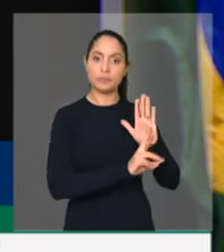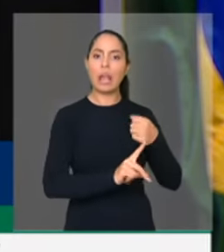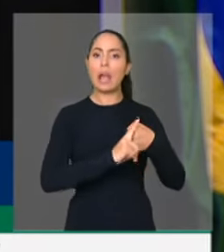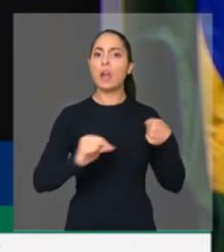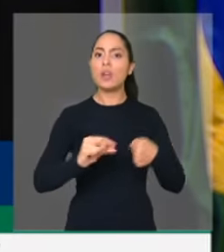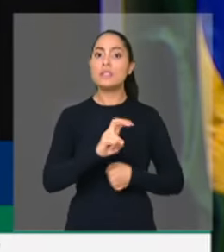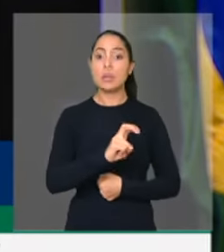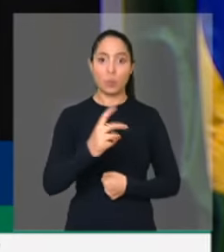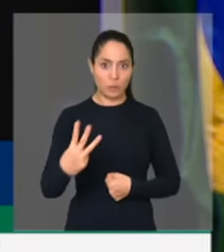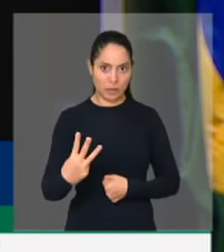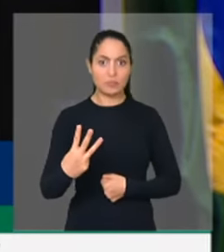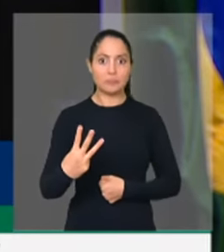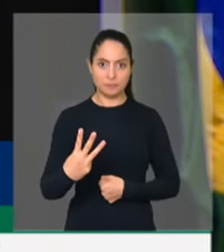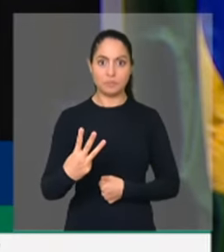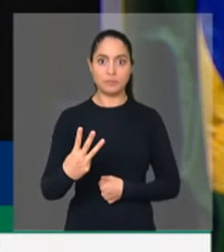CONTABILIDADE... DE COMPATIBILIDADE... OU